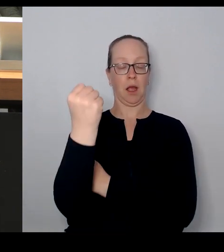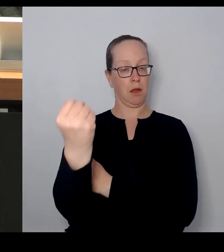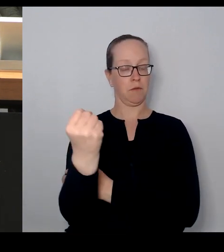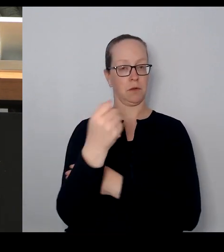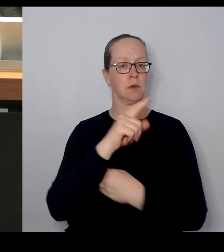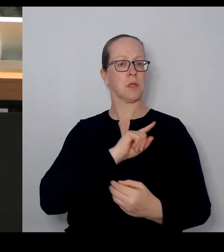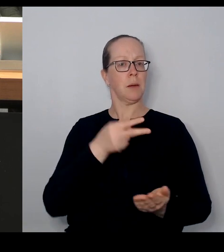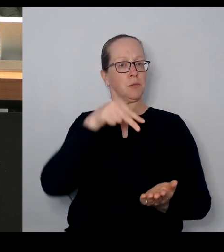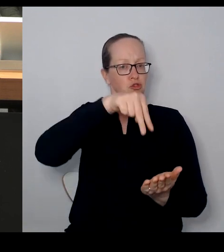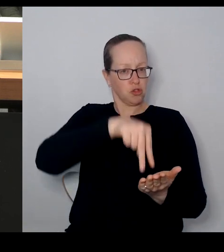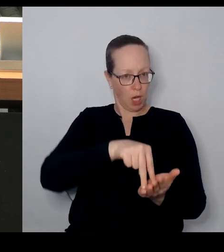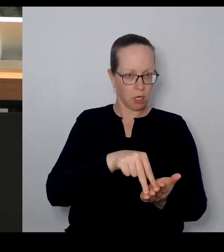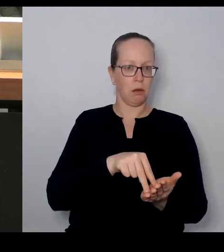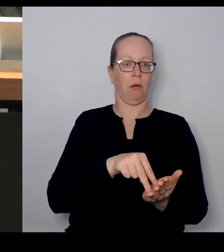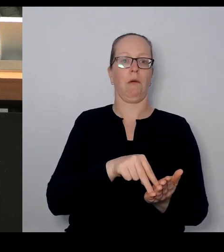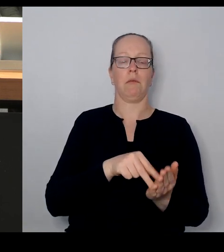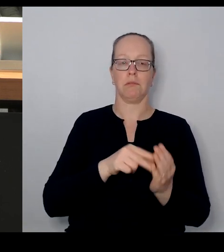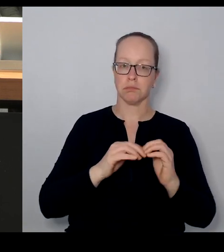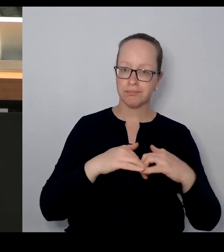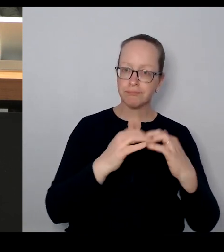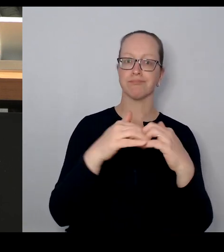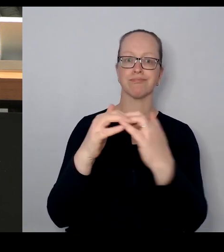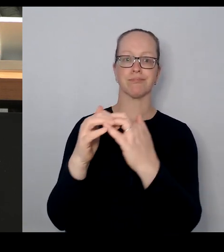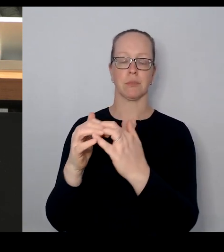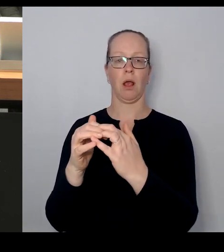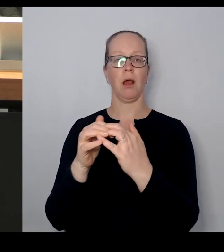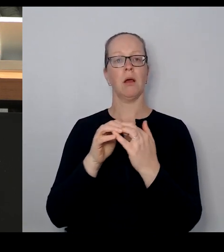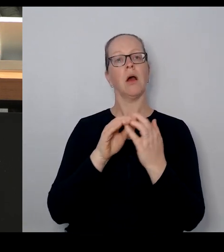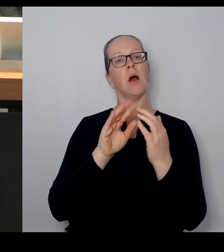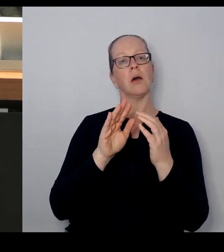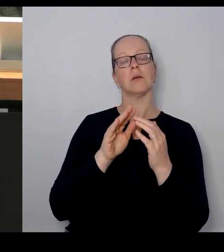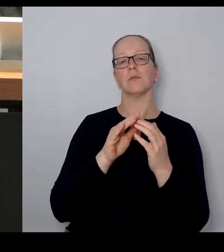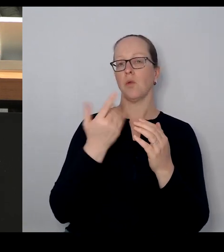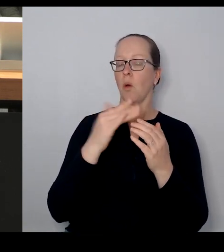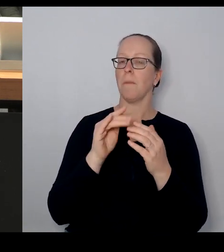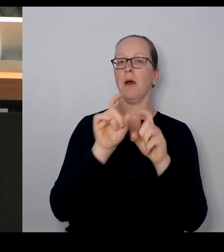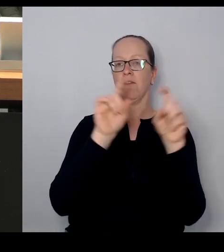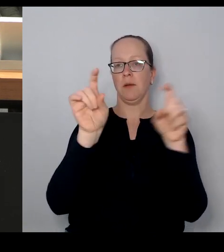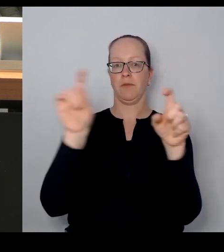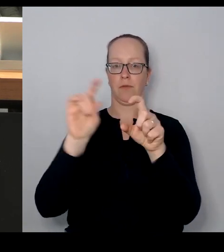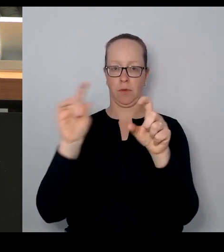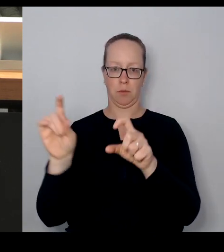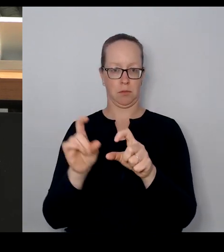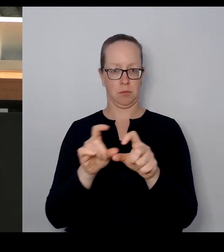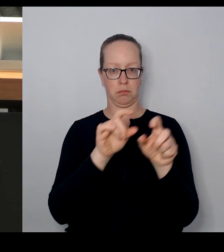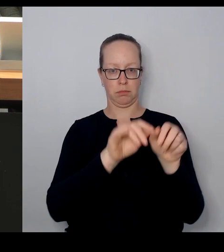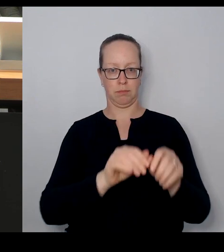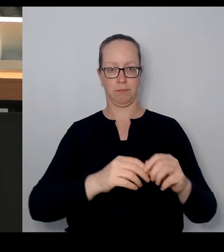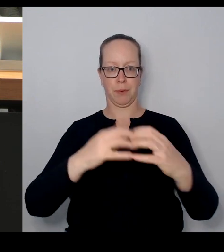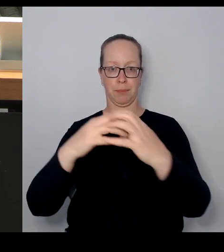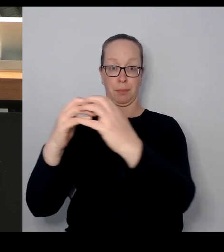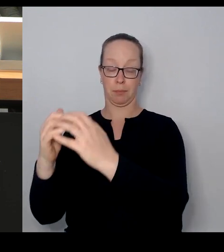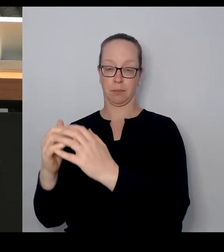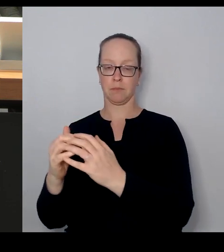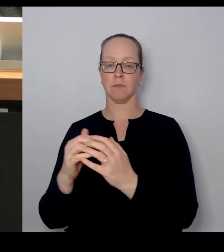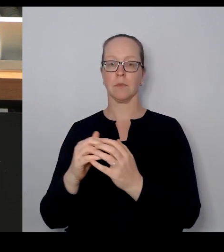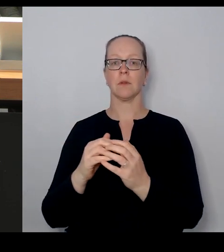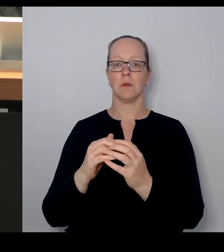Kundinnen und Kunden, die Leistungen vom Sozialamt erhielten, wurden genauso gern genommen wie die Besitzerinnen und